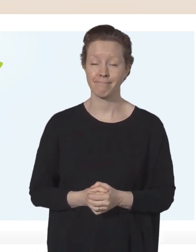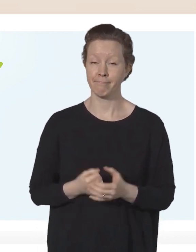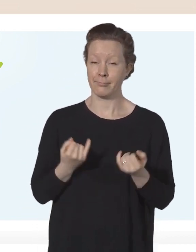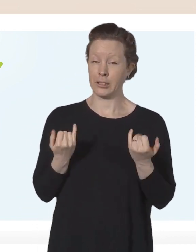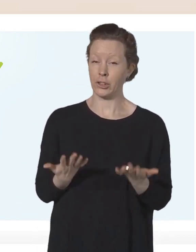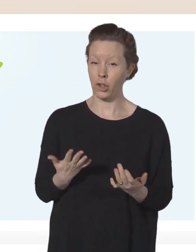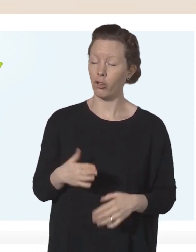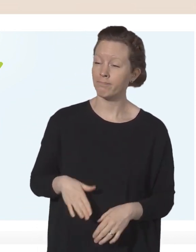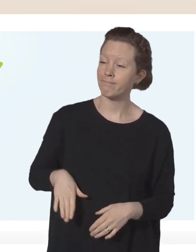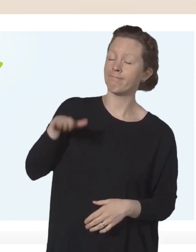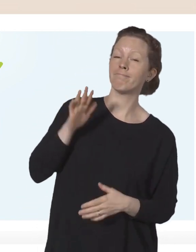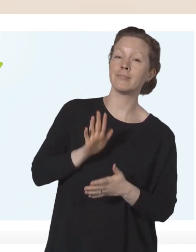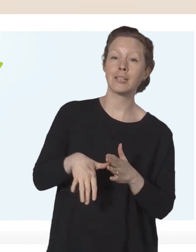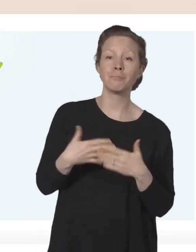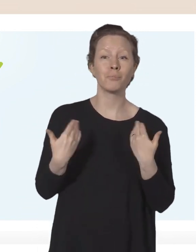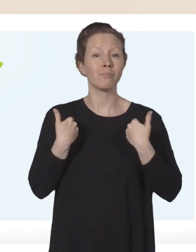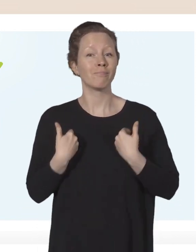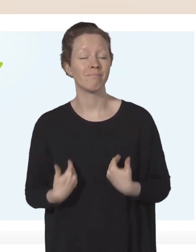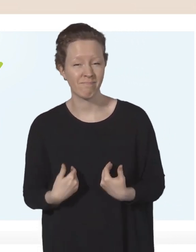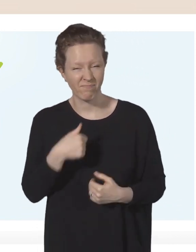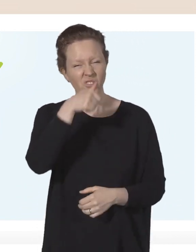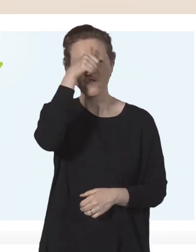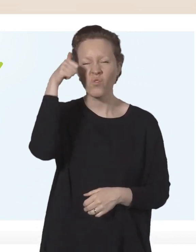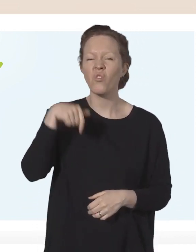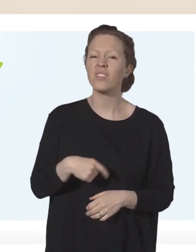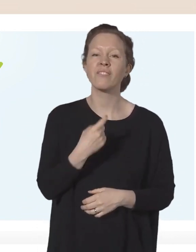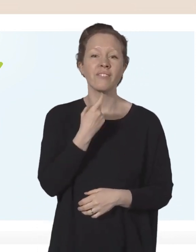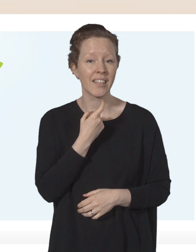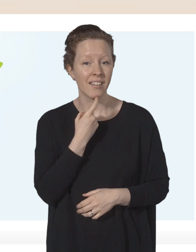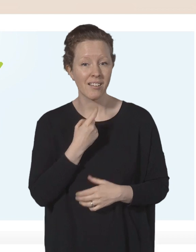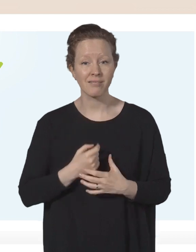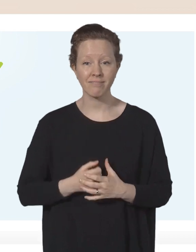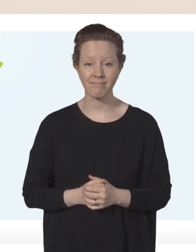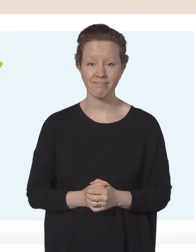Det är svårt att växa upp till att bli teckenspråkig i dagens Finland.